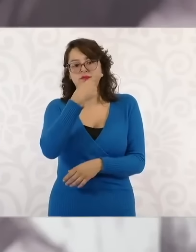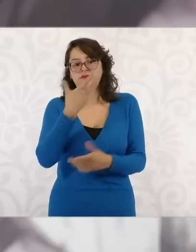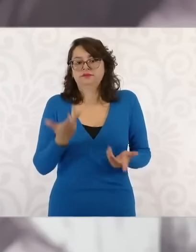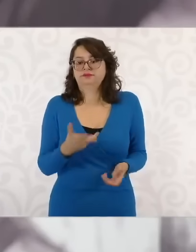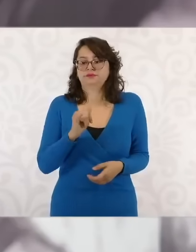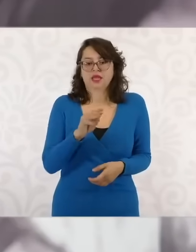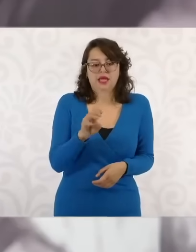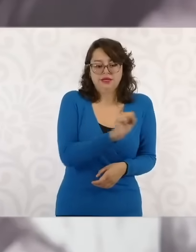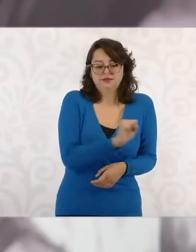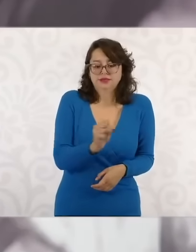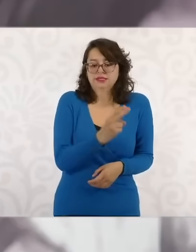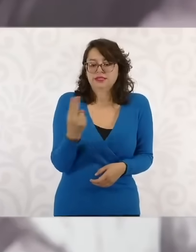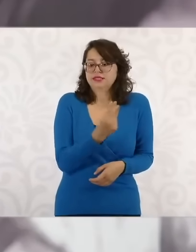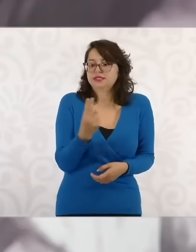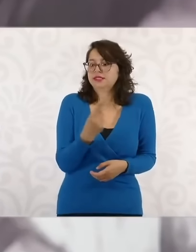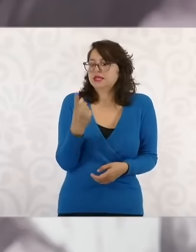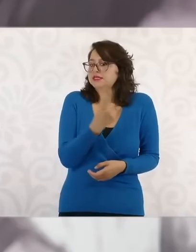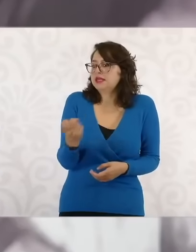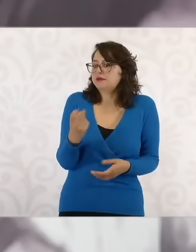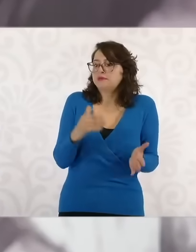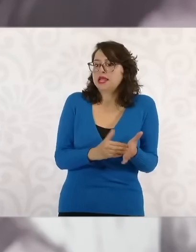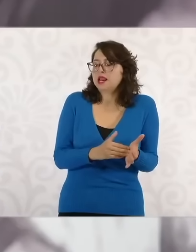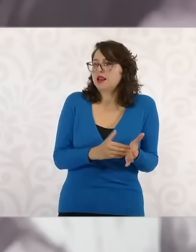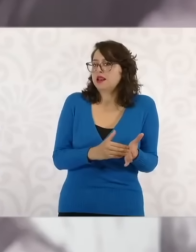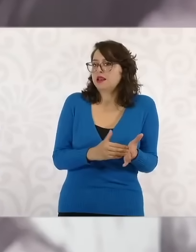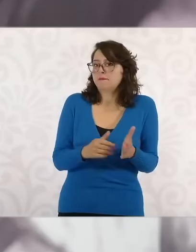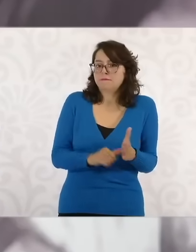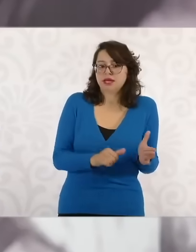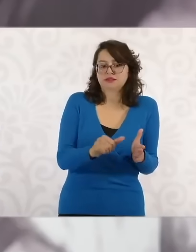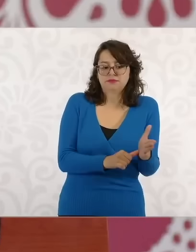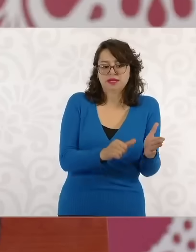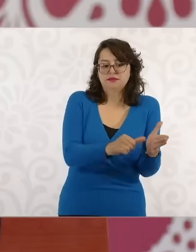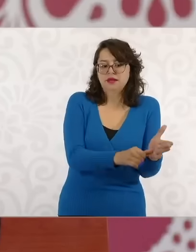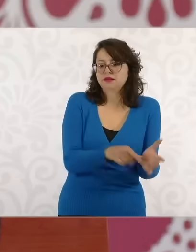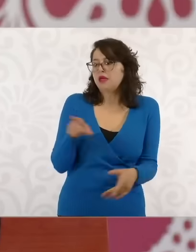requiere 150,000 piezas de oncológicos cada mes. Si una empresa de oncológicos te incumples 56,000